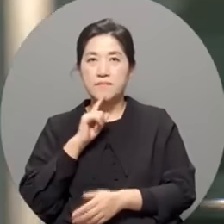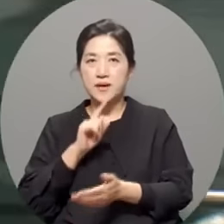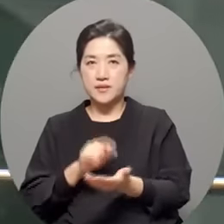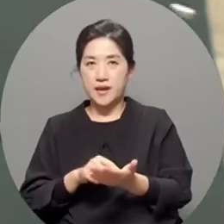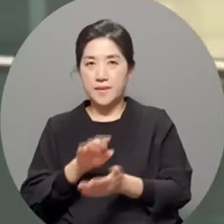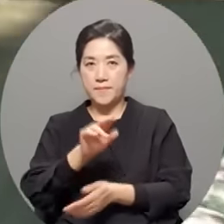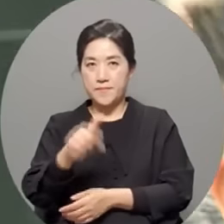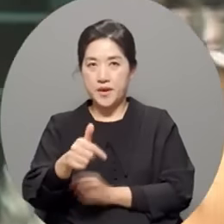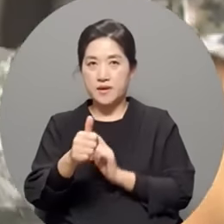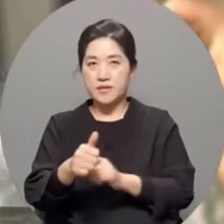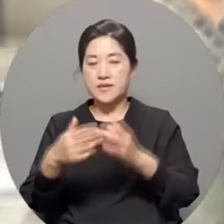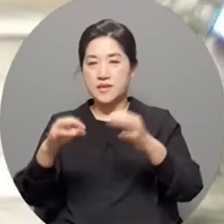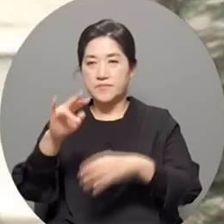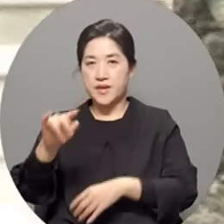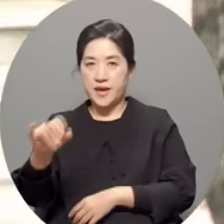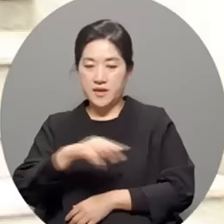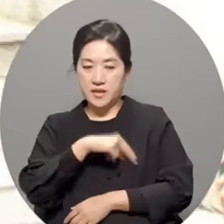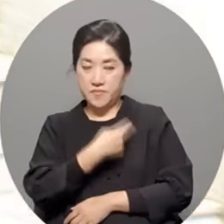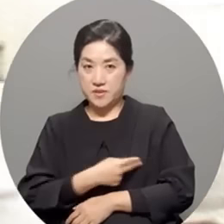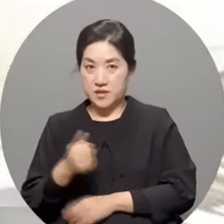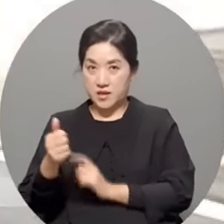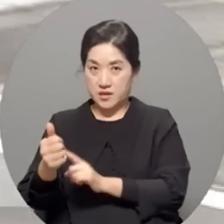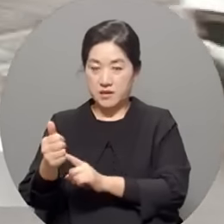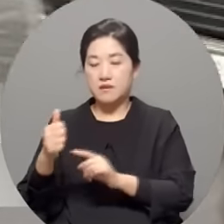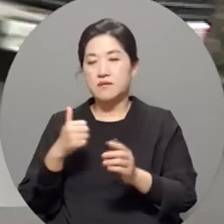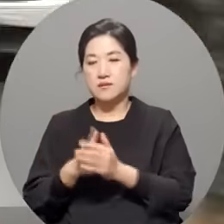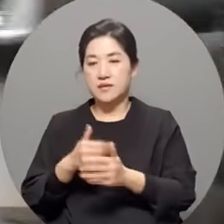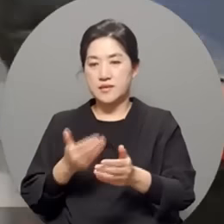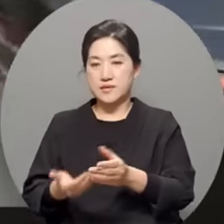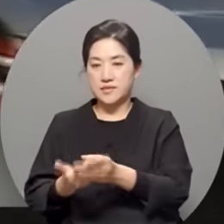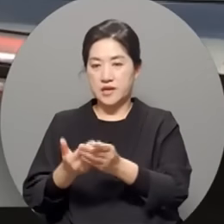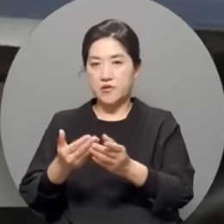그리고 이 명령을 박정훈 대령이 따르지 않았다는 겁니다.